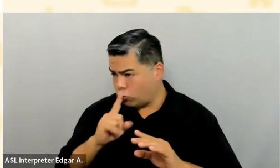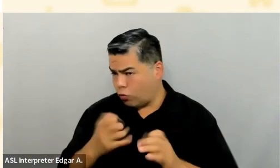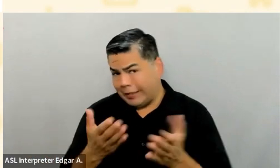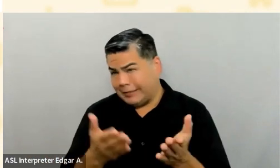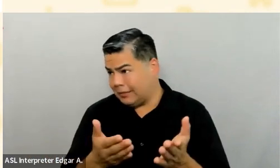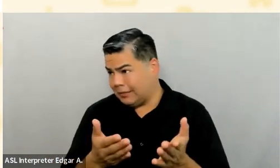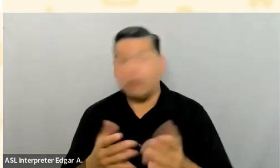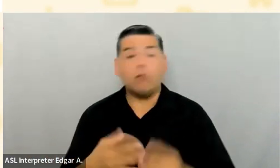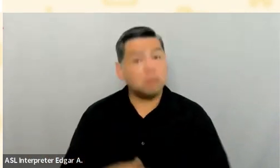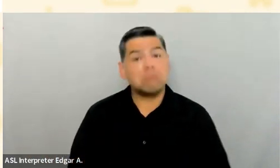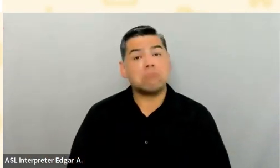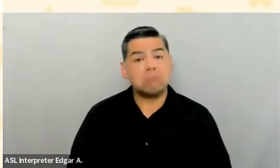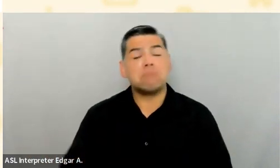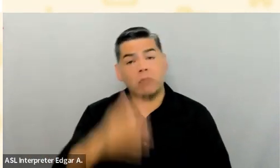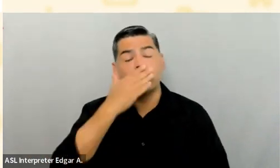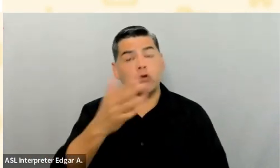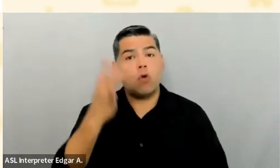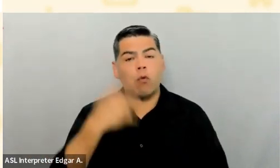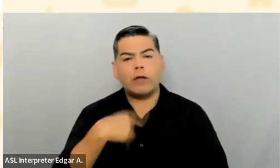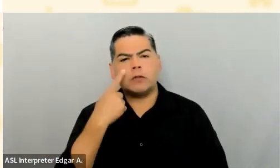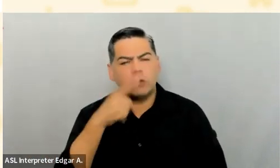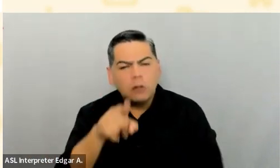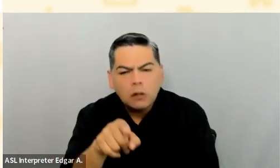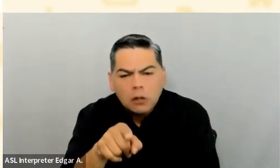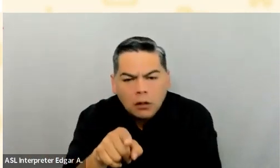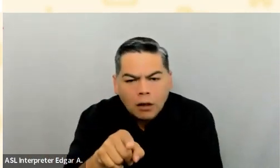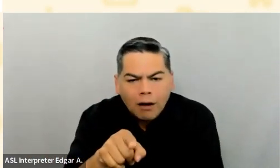Lo cual es bueno porque a veces cuando miras lo que se genera, no se parece en nada a la imagen en sí.